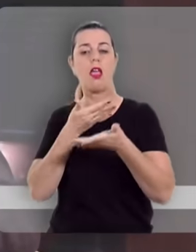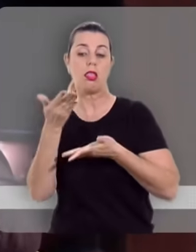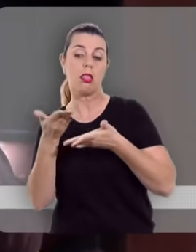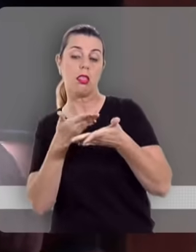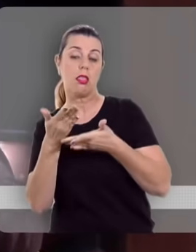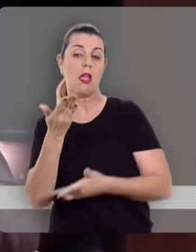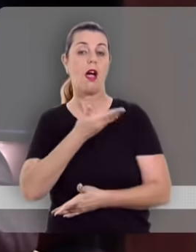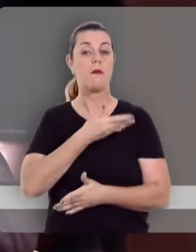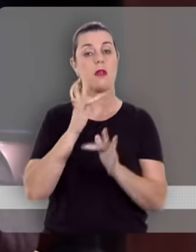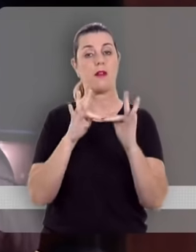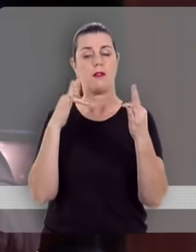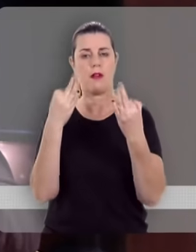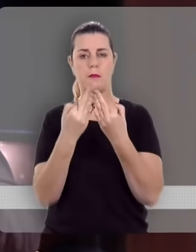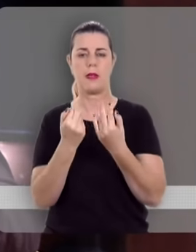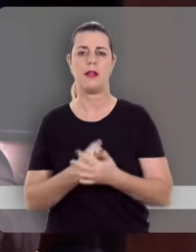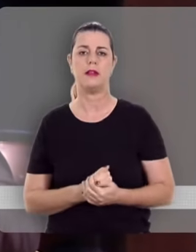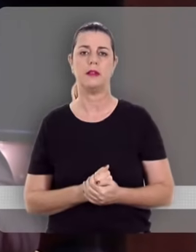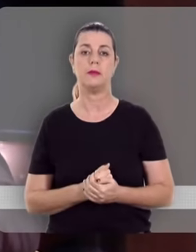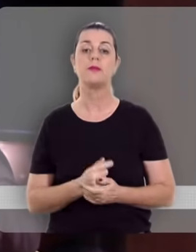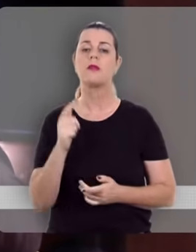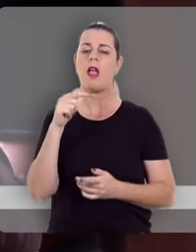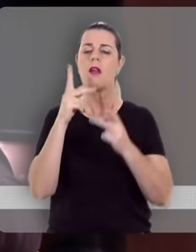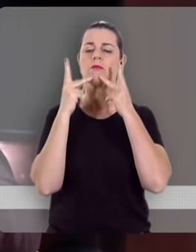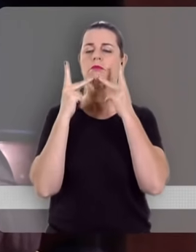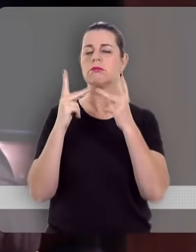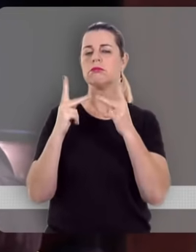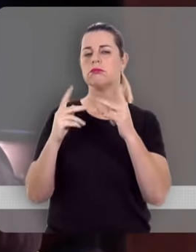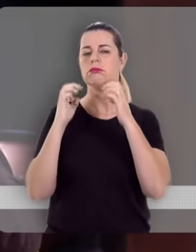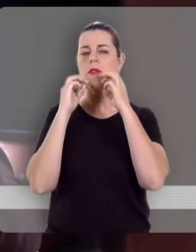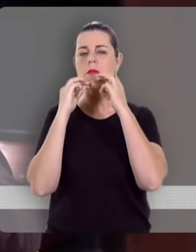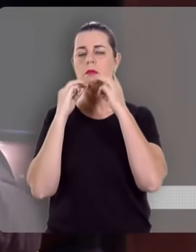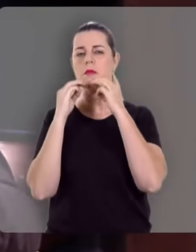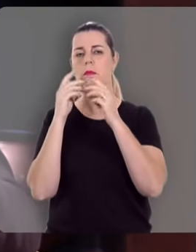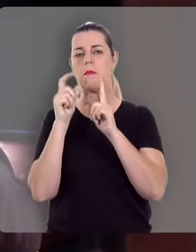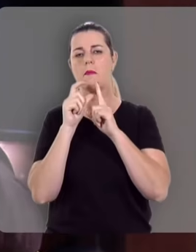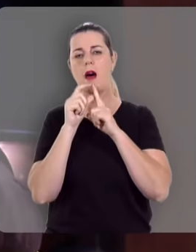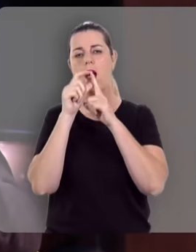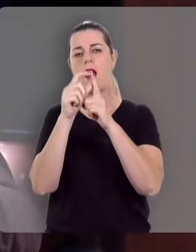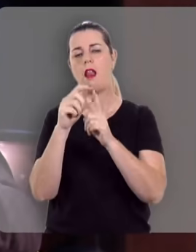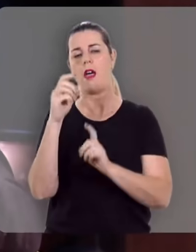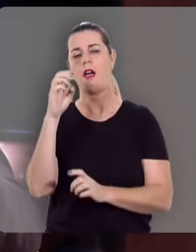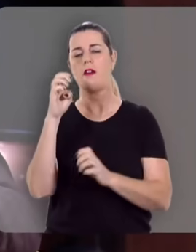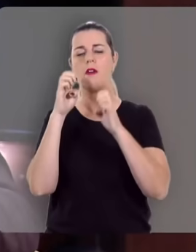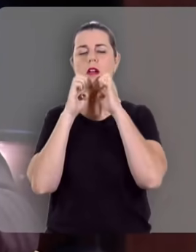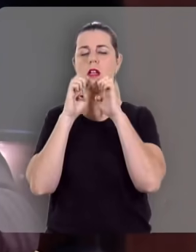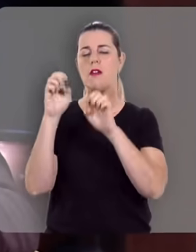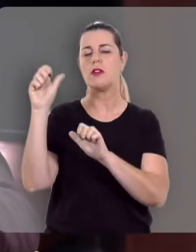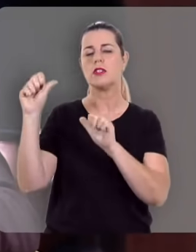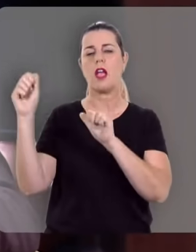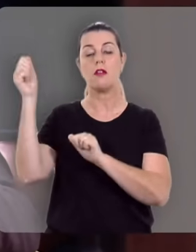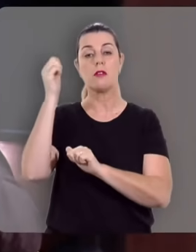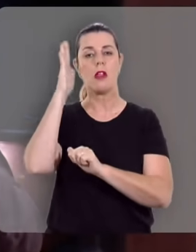de novo compartilhar com amigos e parentes essa mensagem do Evangelho da Graça que tem